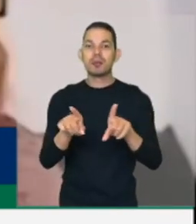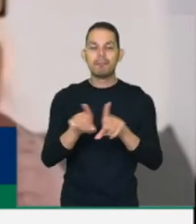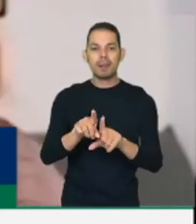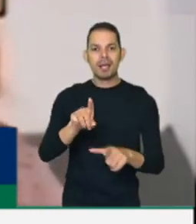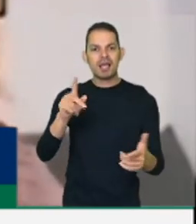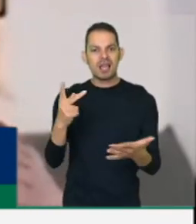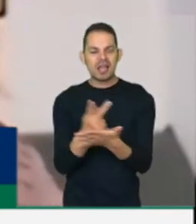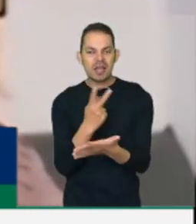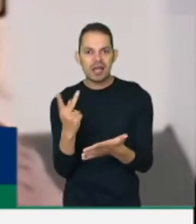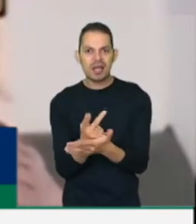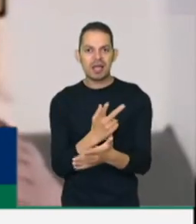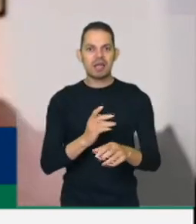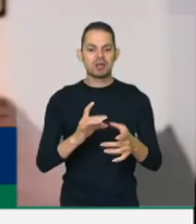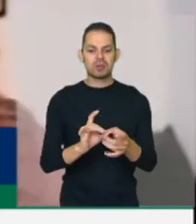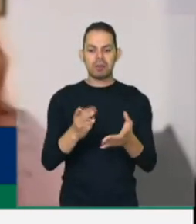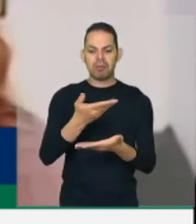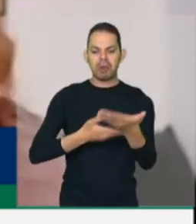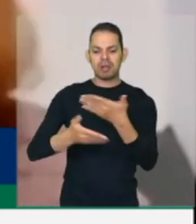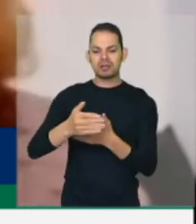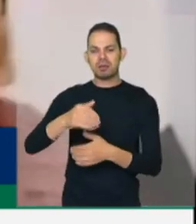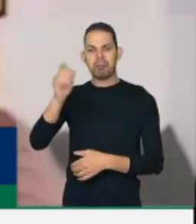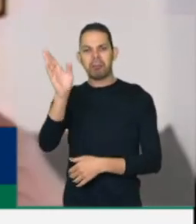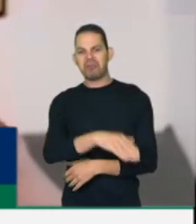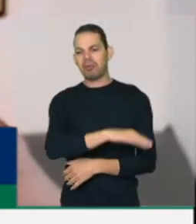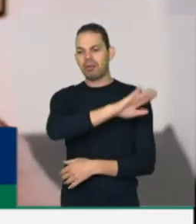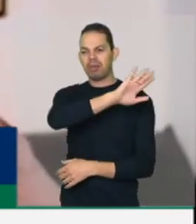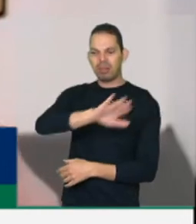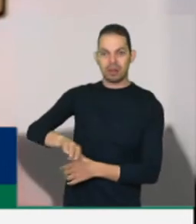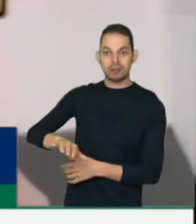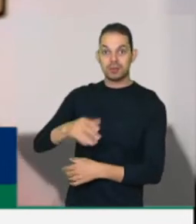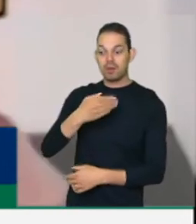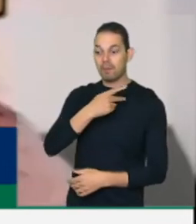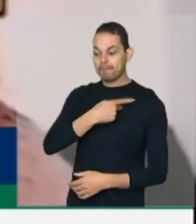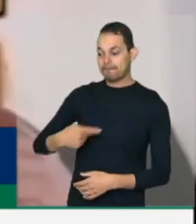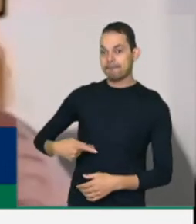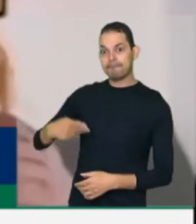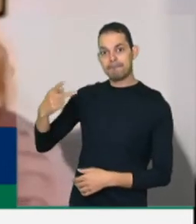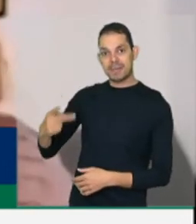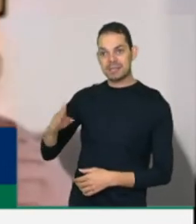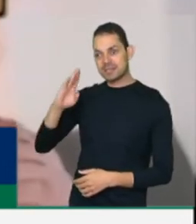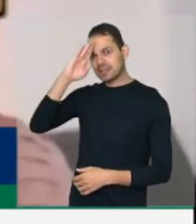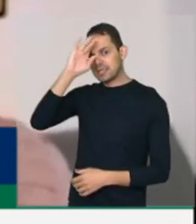VIOLA E AMEAÇA A DEMOCRACIA. ESSE PRESIDENTE DA REPÚBLICA PRECISA ESTAR IMPEDIDO POR ESTE CONGRESSO E SE O